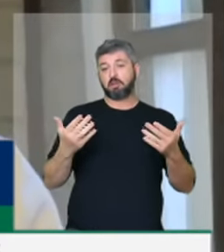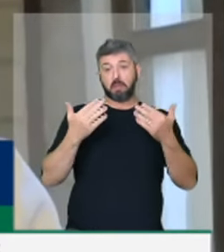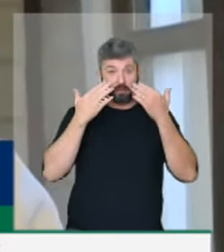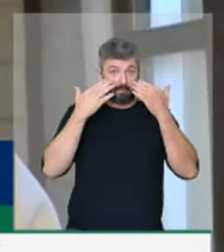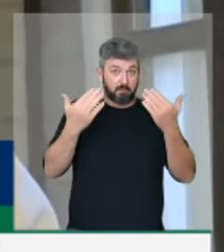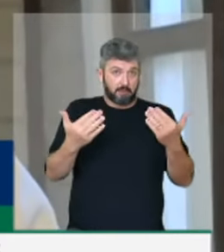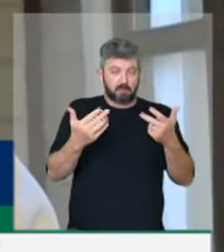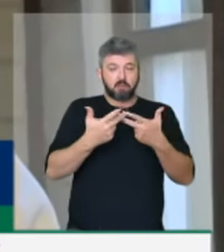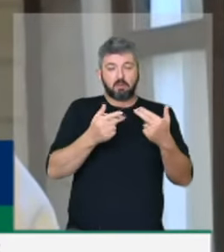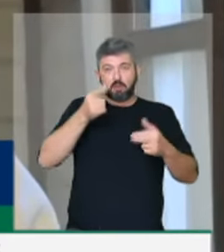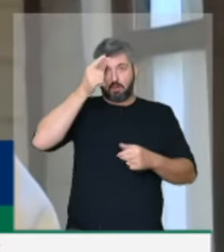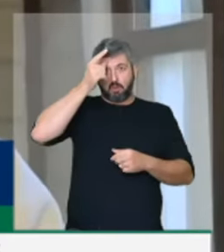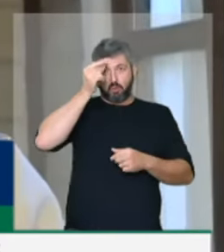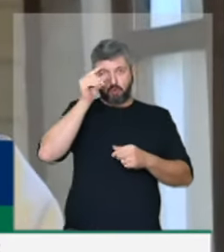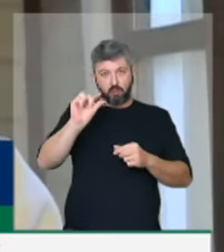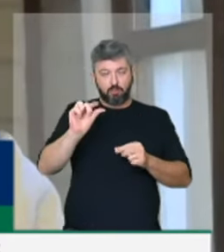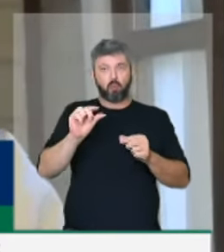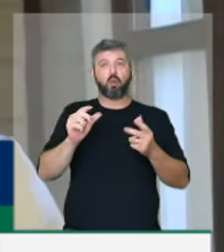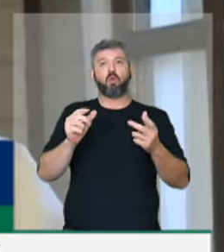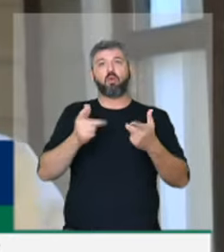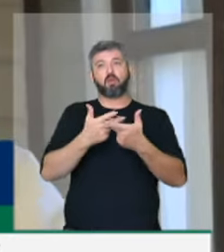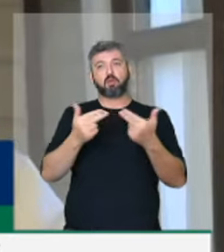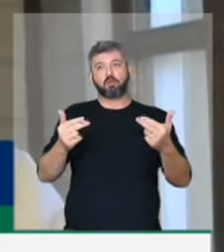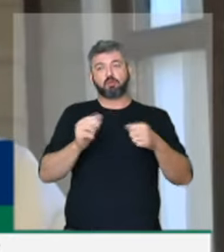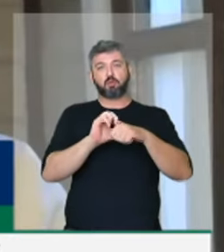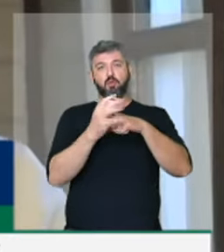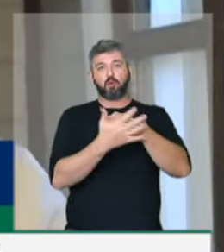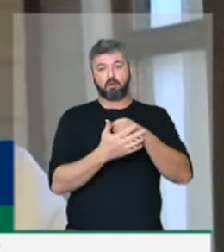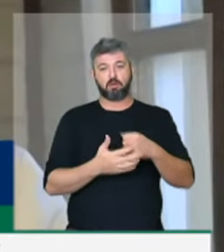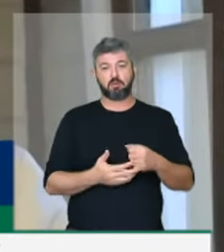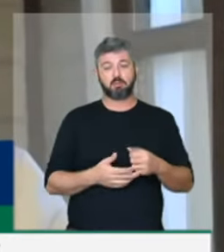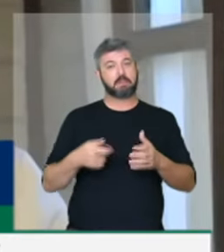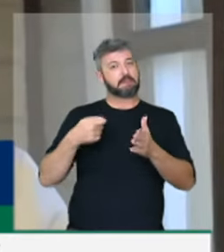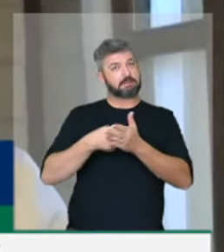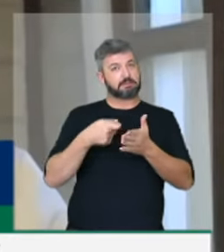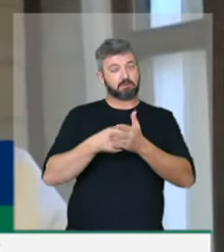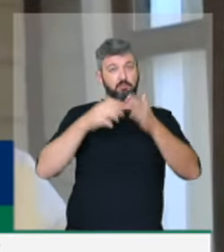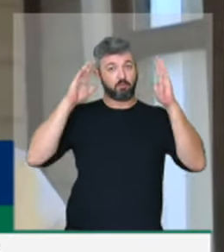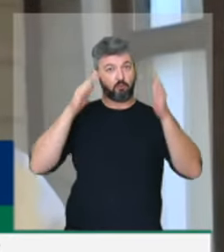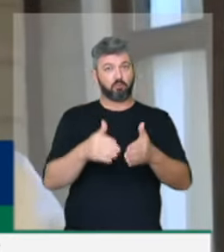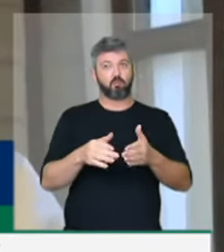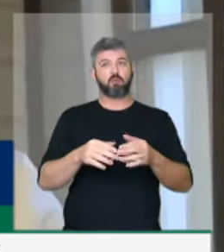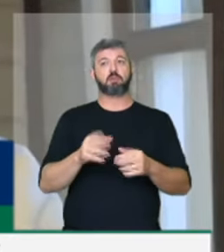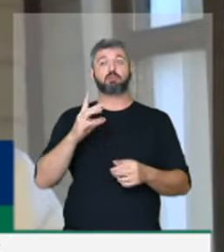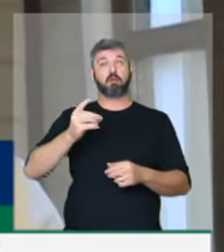PARA O COLAPSO, ALIÁS ESTÃO INSISTINDO QUE A GENTE SE DEBRUÇASSE SOBRE ESSAS MATÉRIAS HÁ MUITO TEMPO MAS TRÊS CONSIDERAÇÕES RAPIDAMENTE. UM O GOVERNO